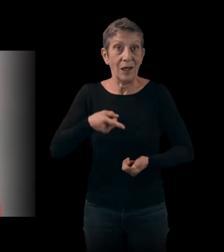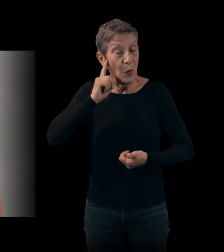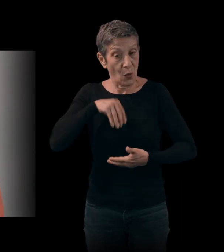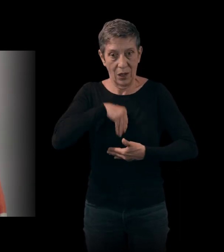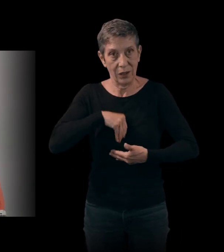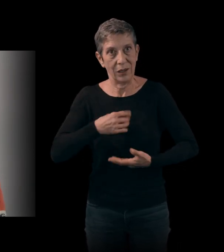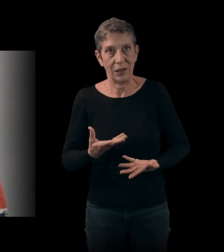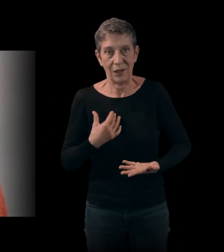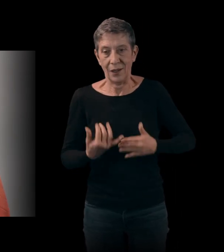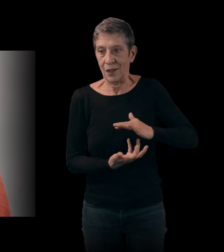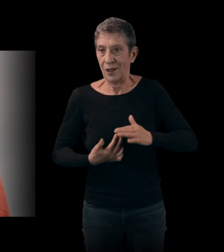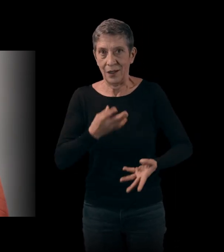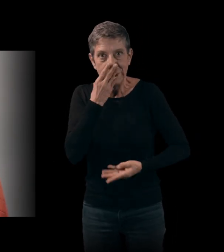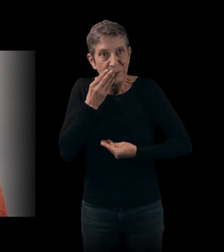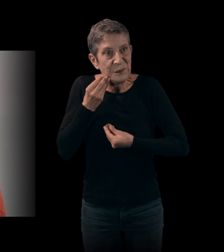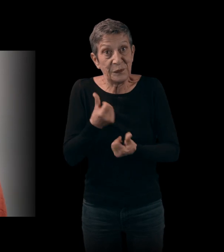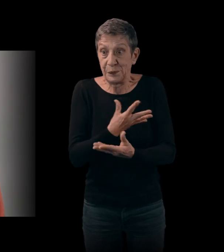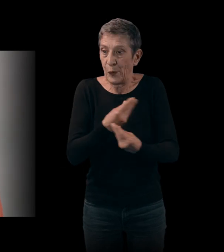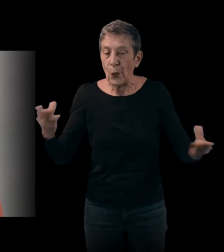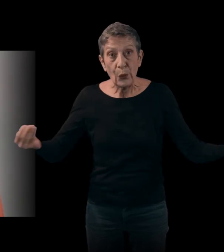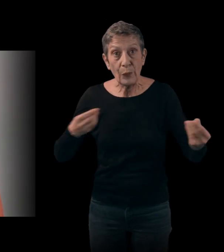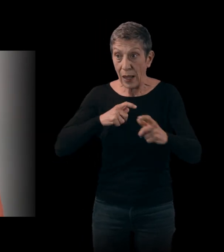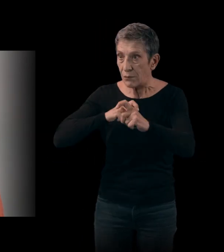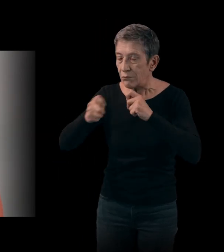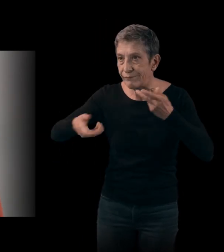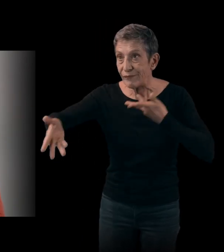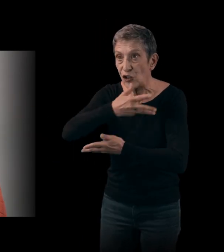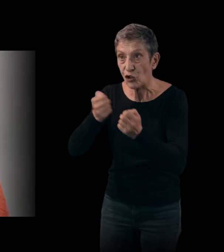de choses et d'en parler avec les Paul Eluard, tous les soirs,